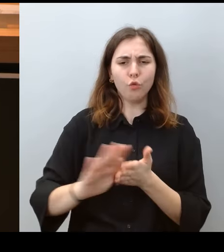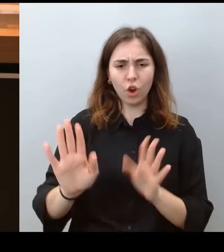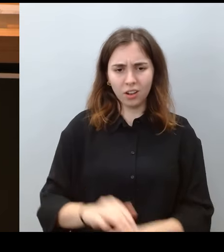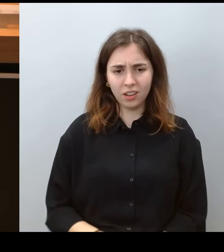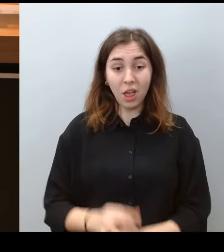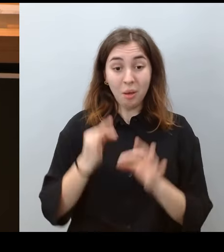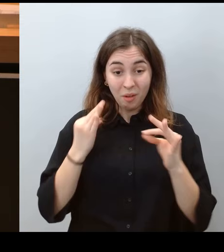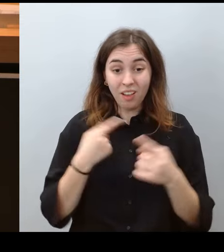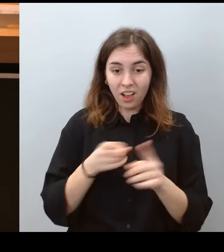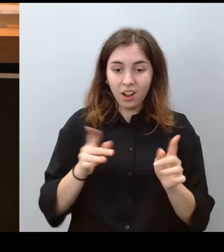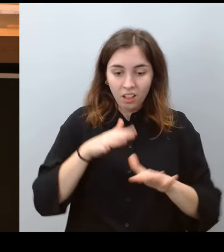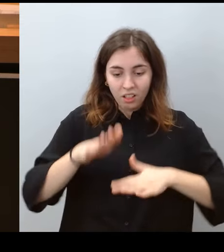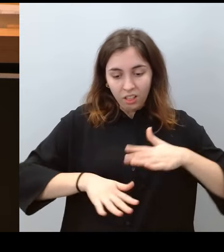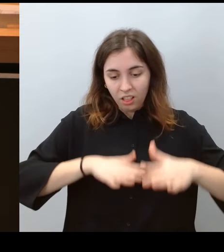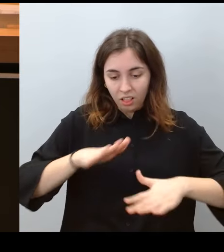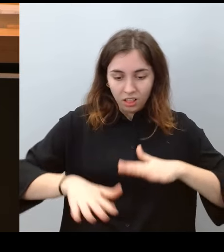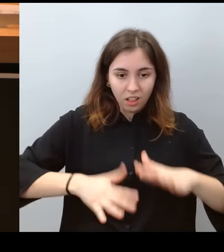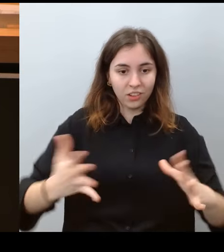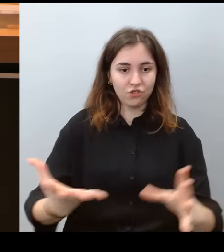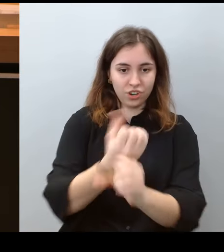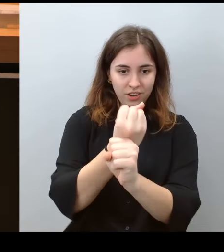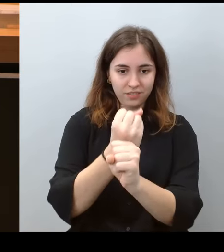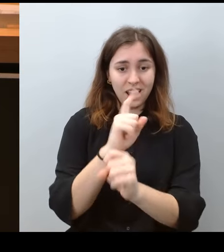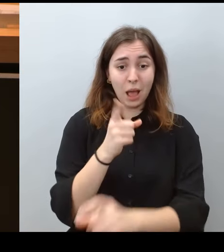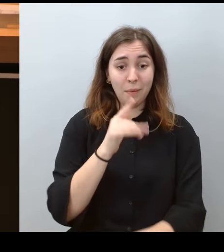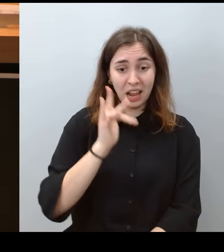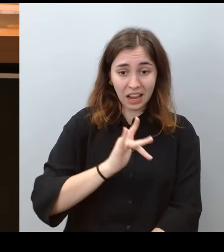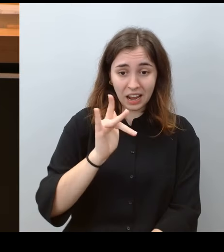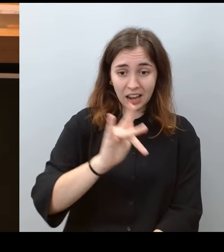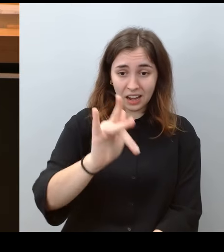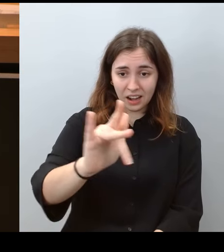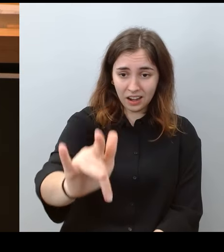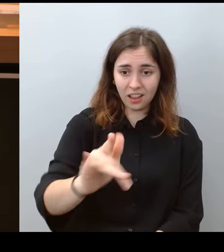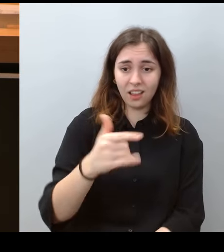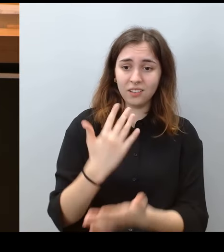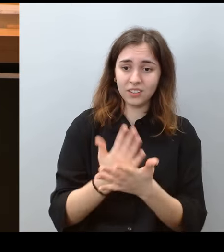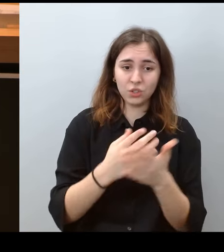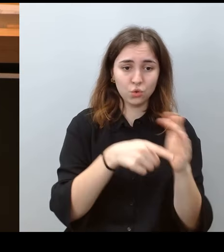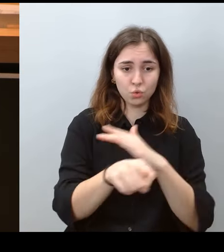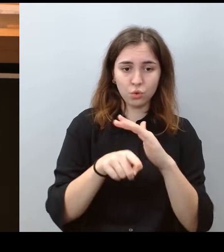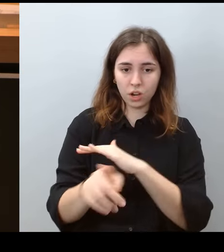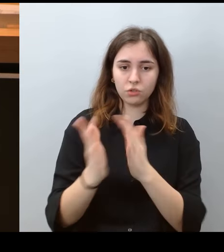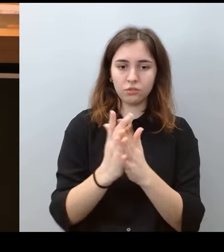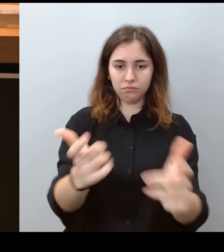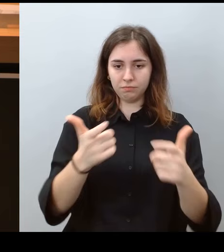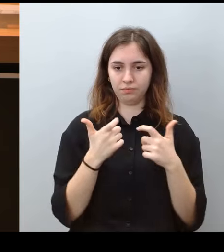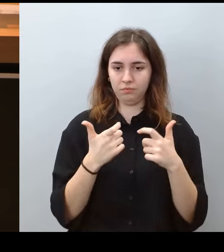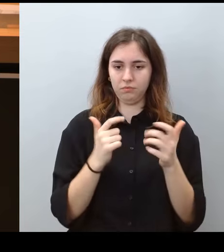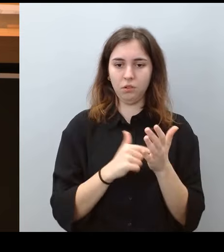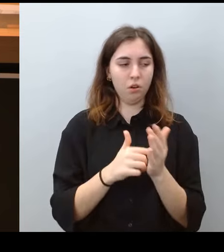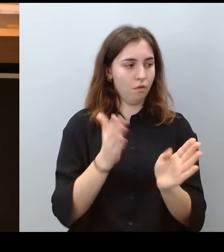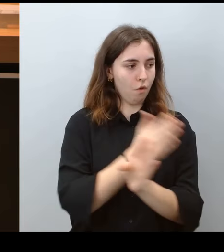Einrichtungen mit diesem Dokument nicht hat, die man vorher hatte, als man den Berlinpass hatte. Also es funktioniert